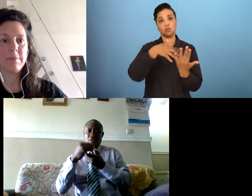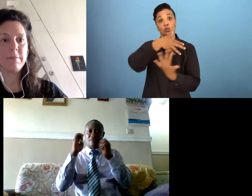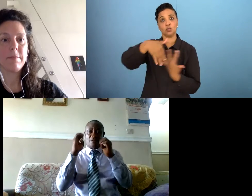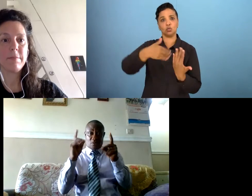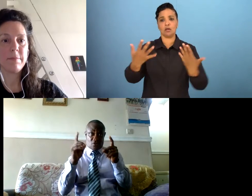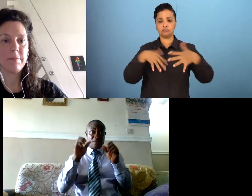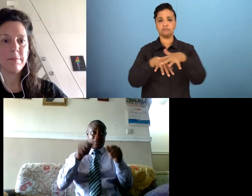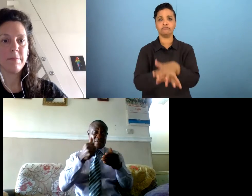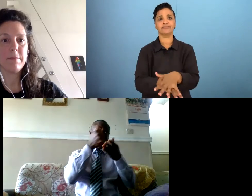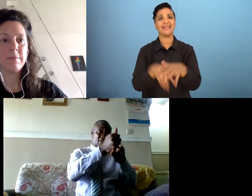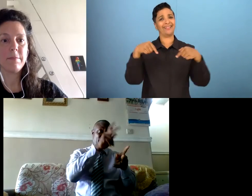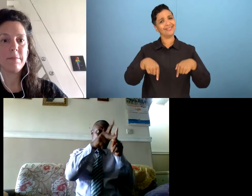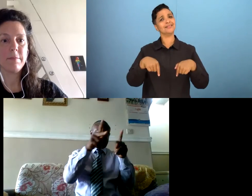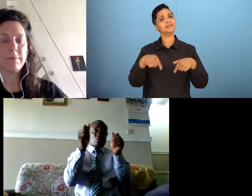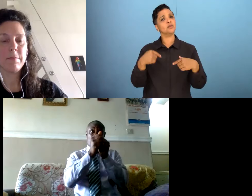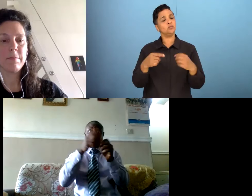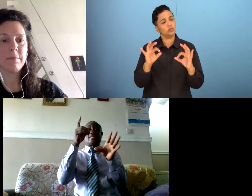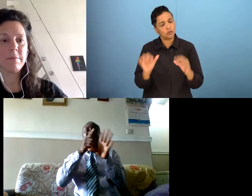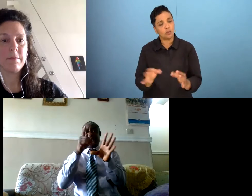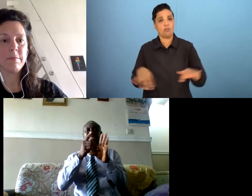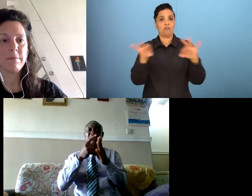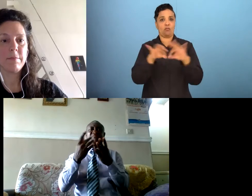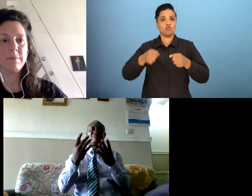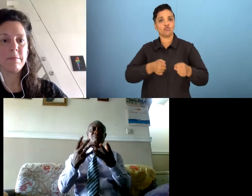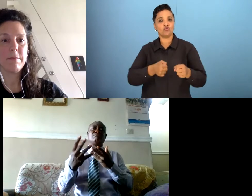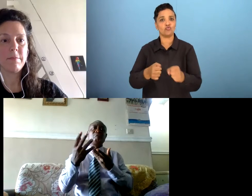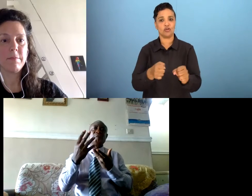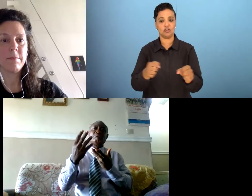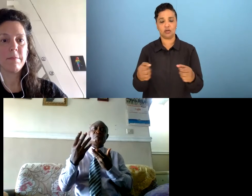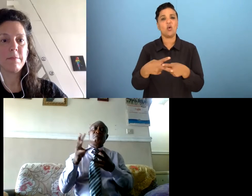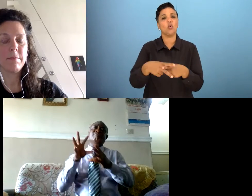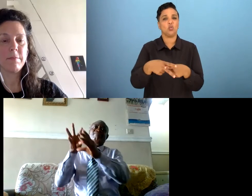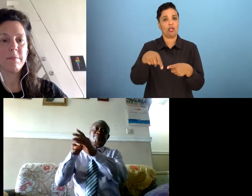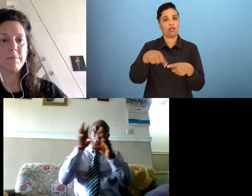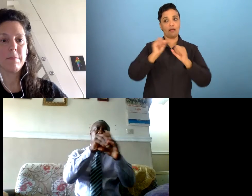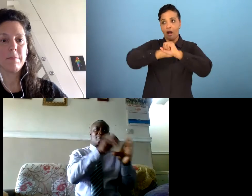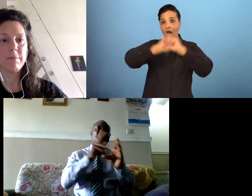para la inclusión de las personas con discapacidad y la integración social, debe utilizarse